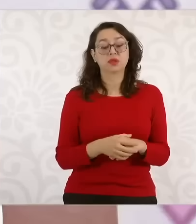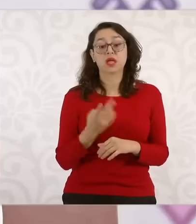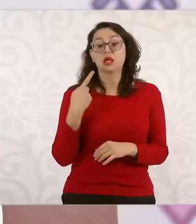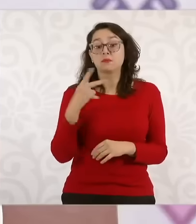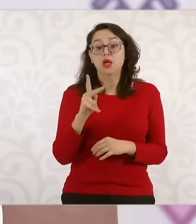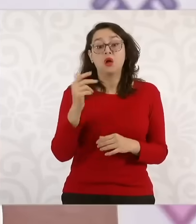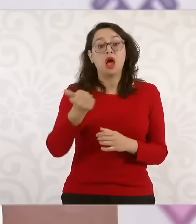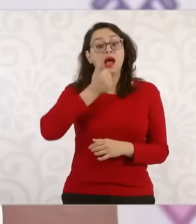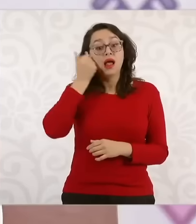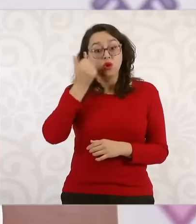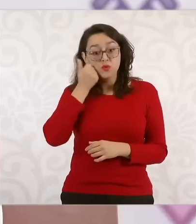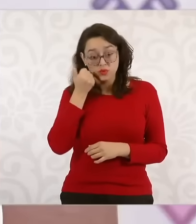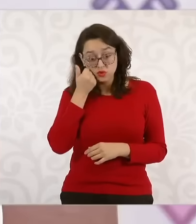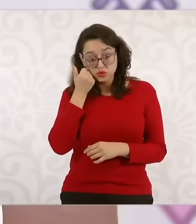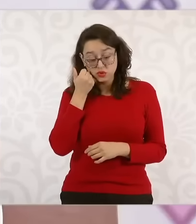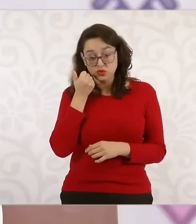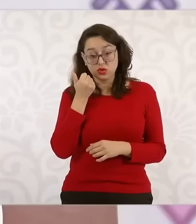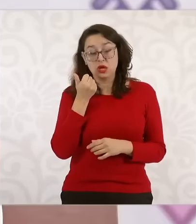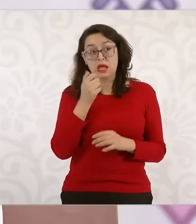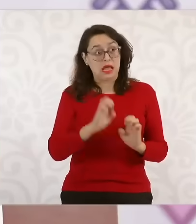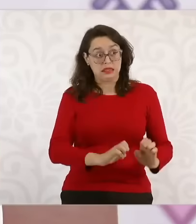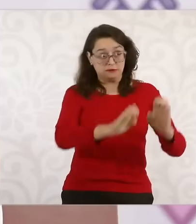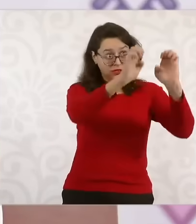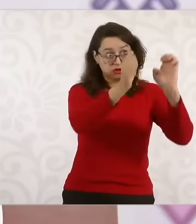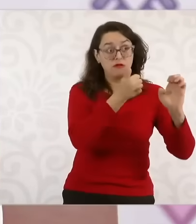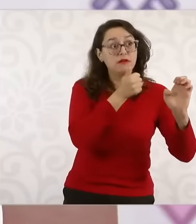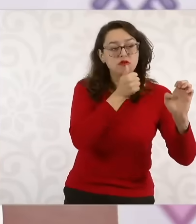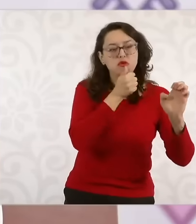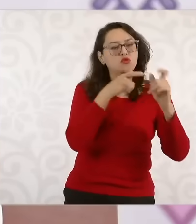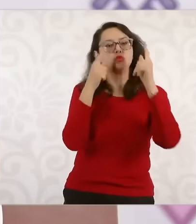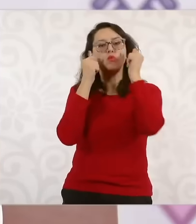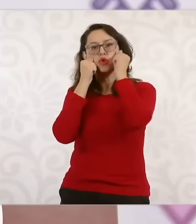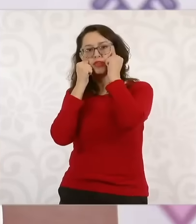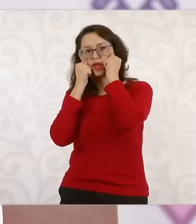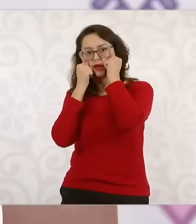toman clases a distancia, están abiertas las convocatorias y cuando está la sede, entonces